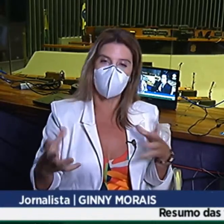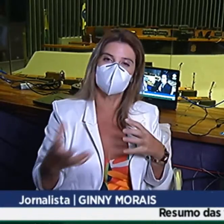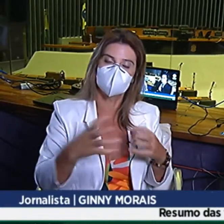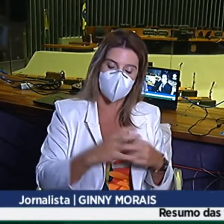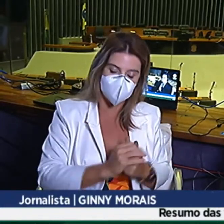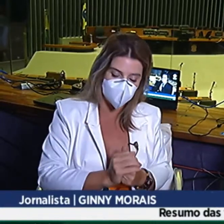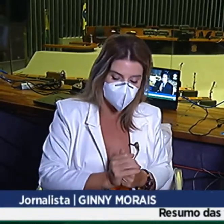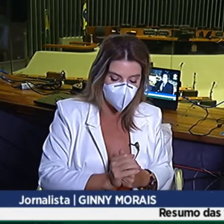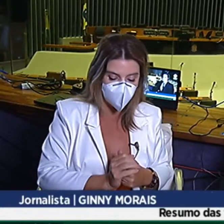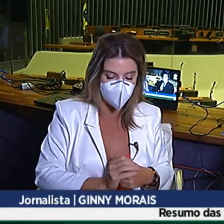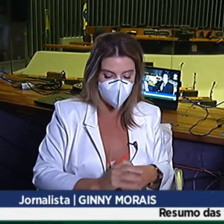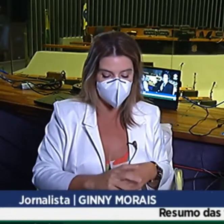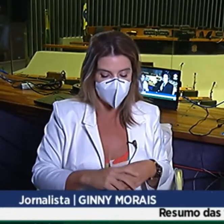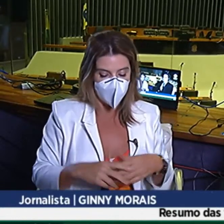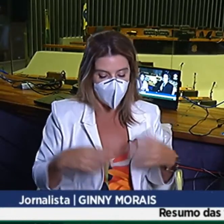TER QUE RESSARCIR O COFRE PÚBLICO OU PERDER A FUNÇÃO